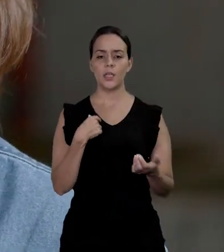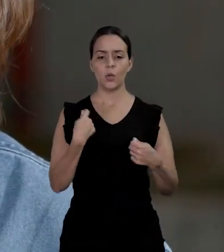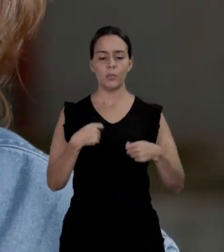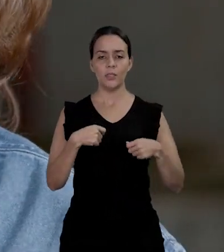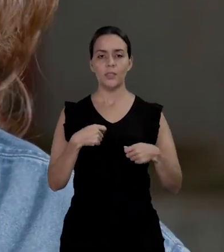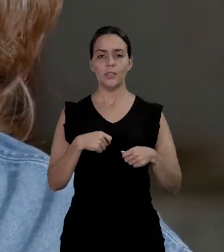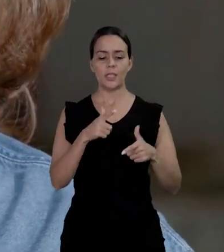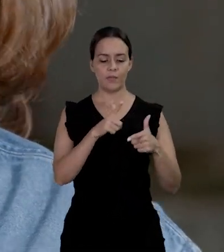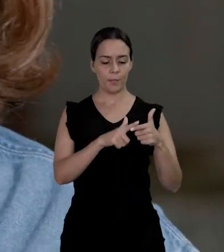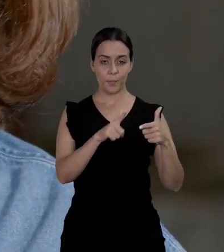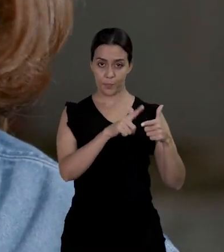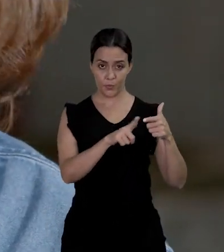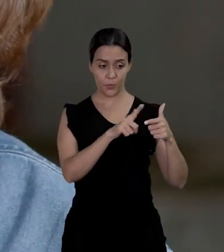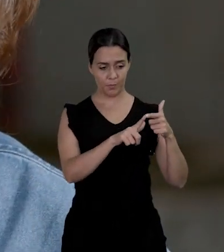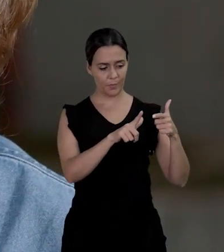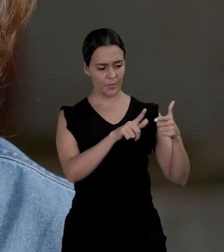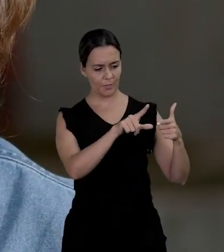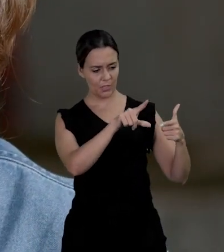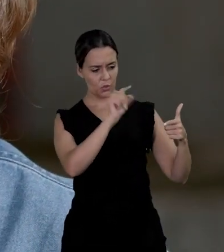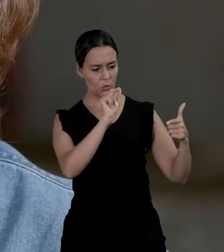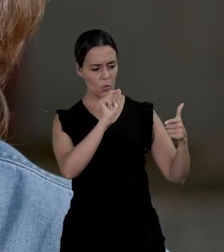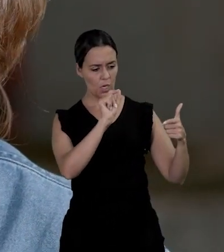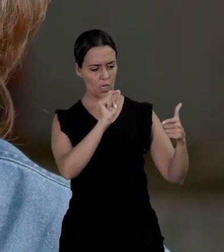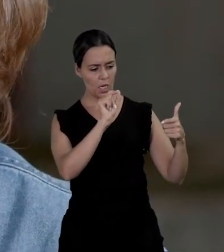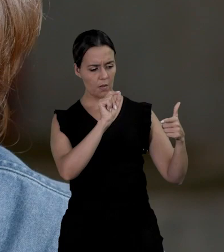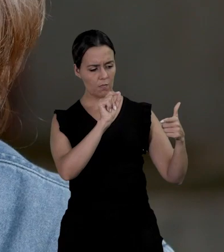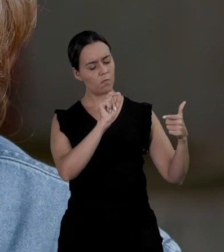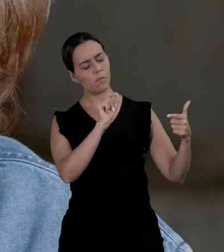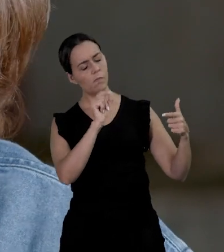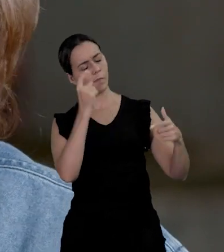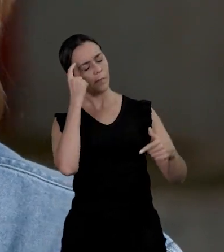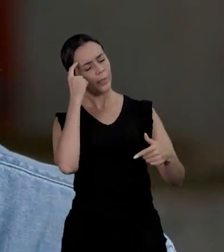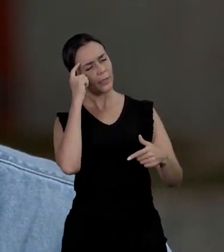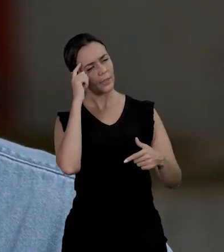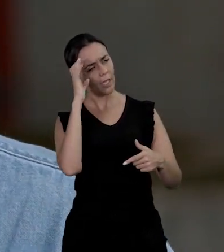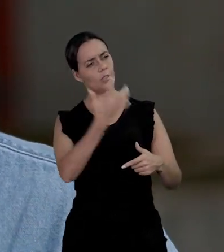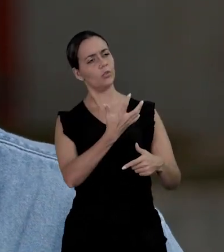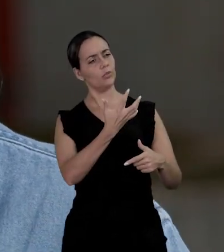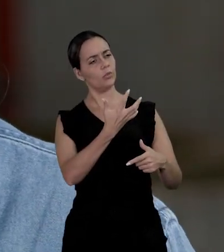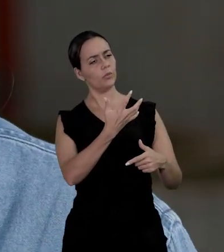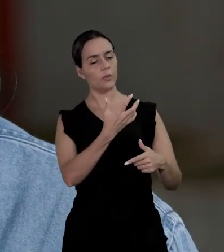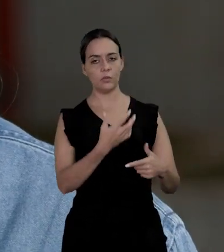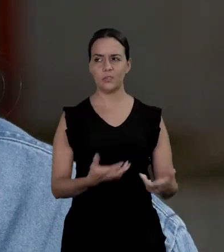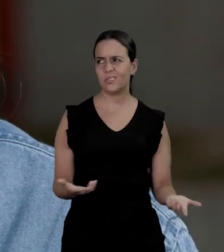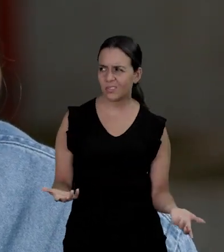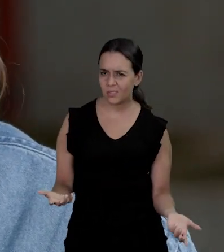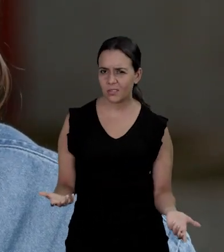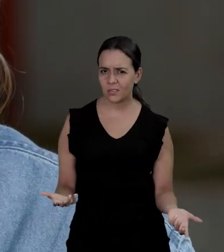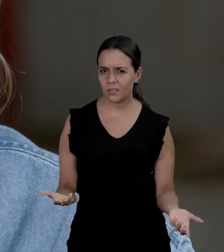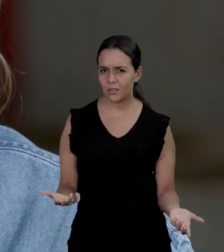a primeira coisa que eu tinha que fazer era escolher um problema. Aí eu falava: Cara, mas é muito